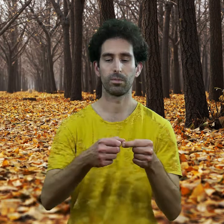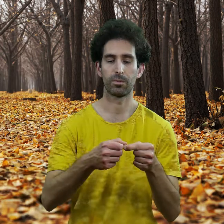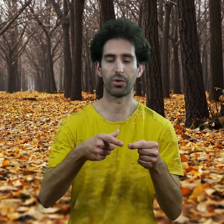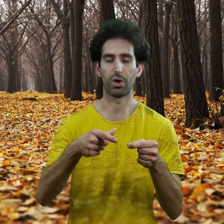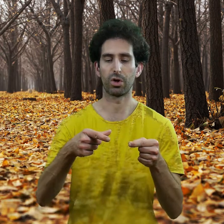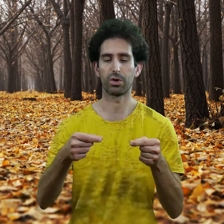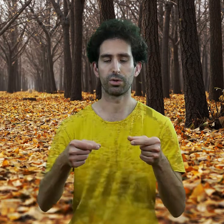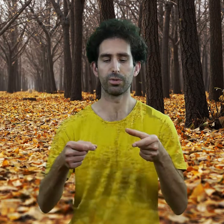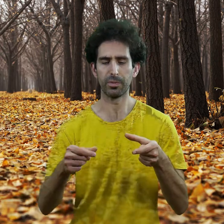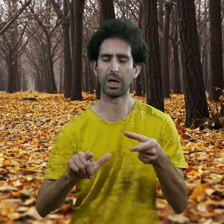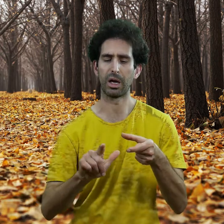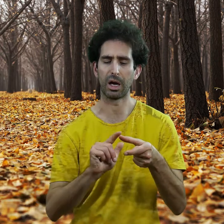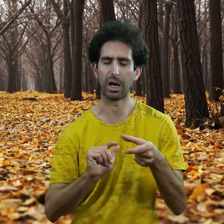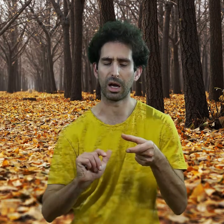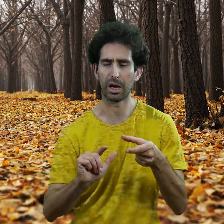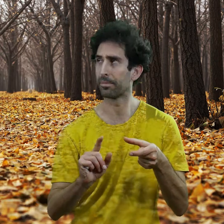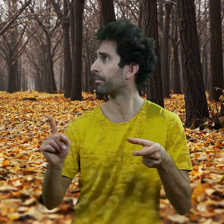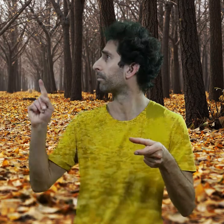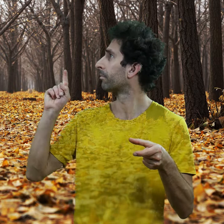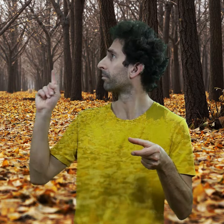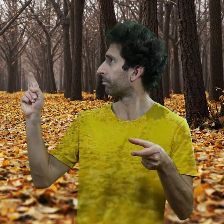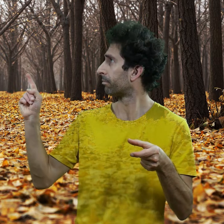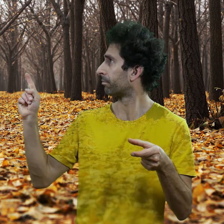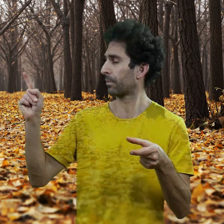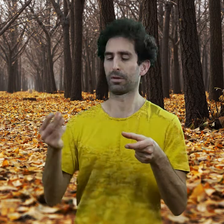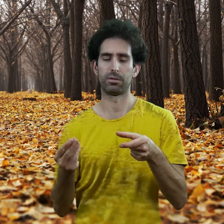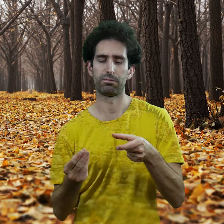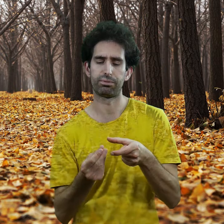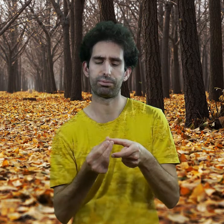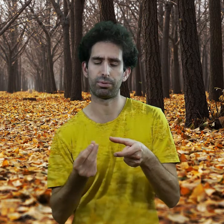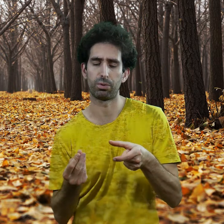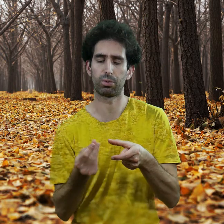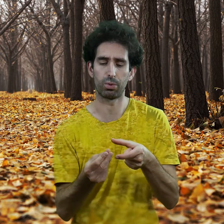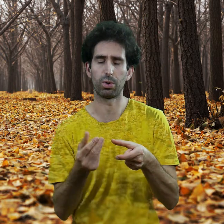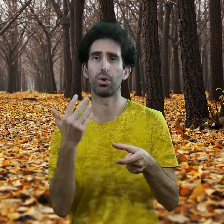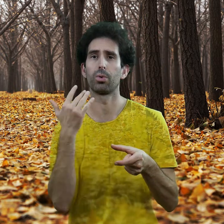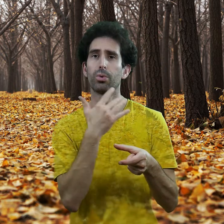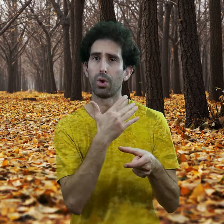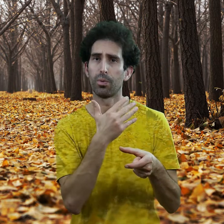Une feuille contient des pigments, des substances qui lui confèrent une couleur.